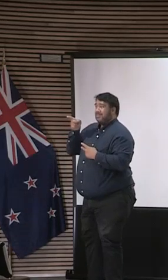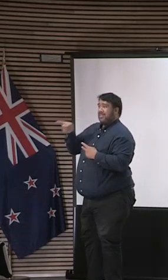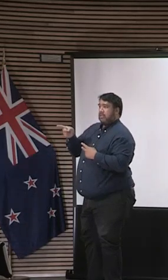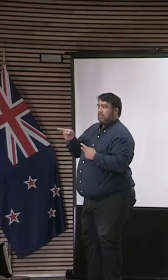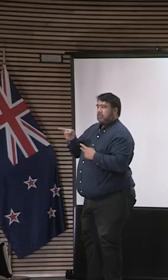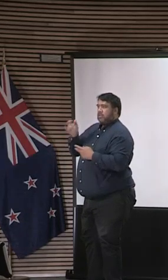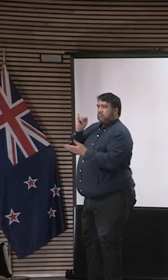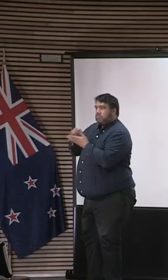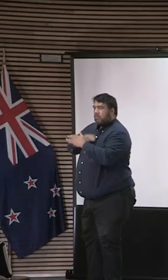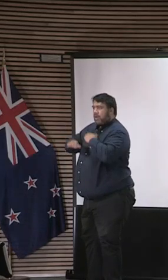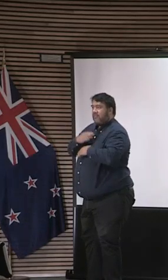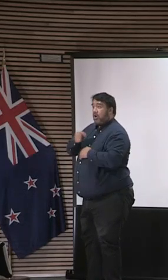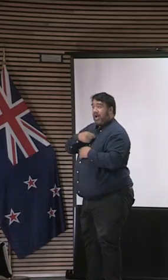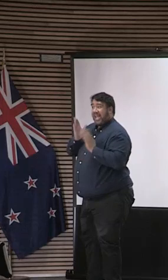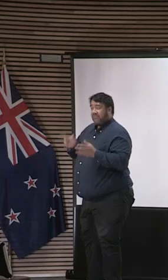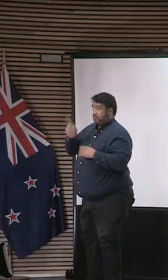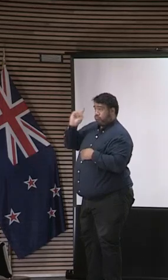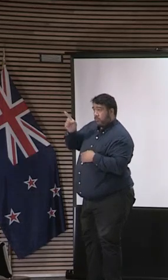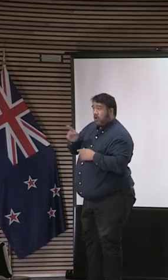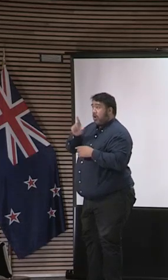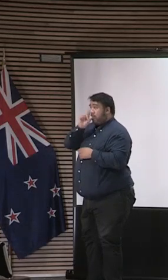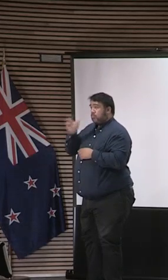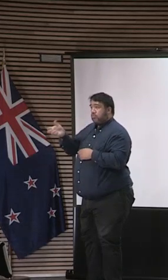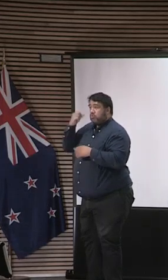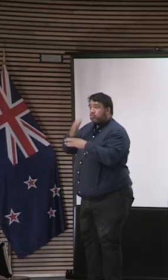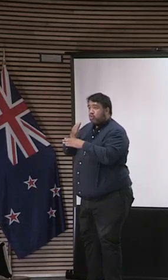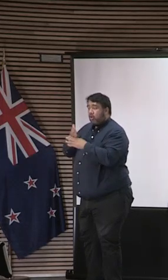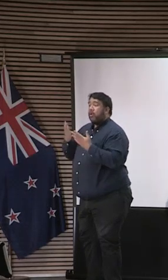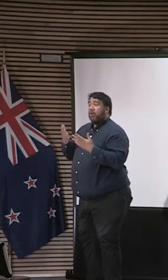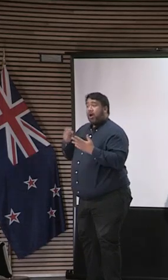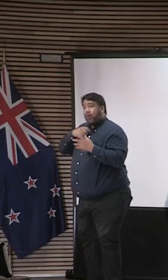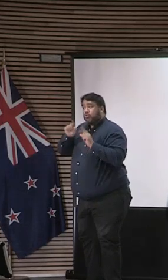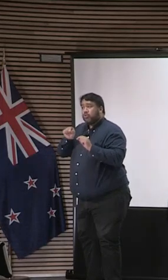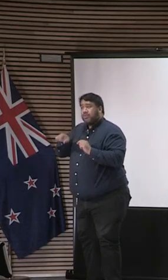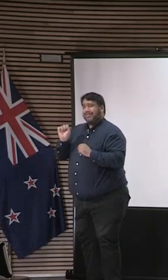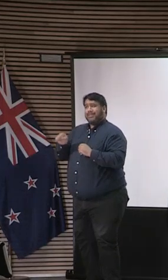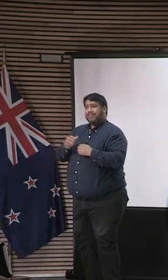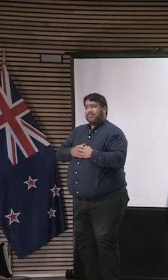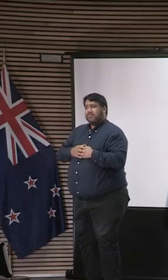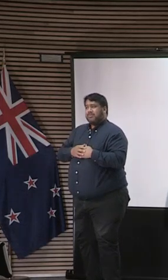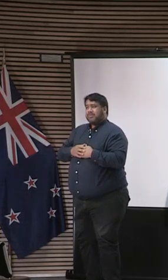hoki, ehara i te mea ka peehia e au etahi mea. Ki au hoki, ko au